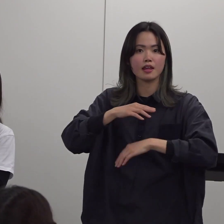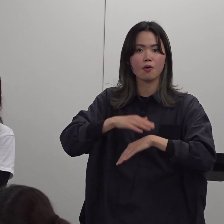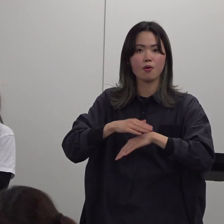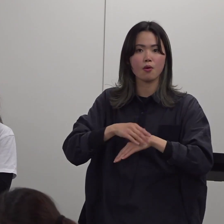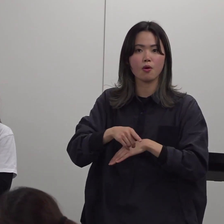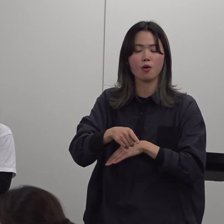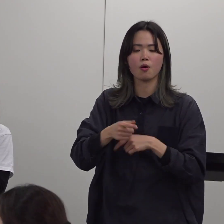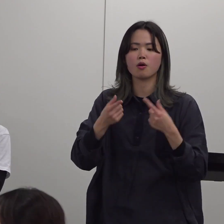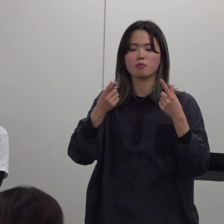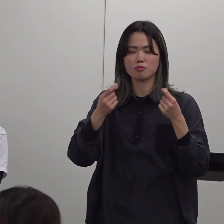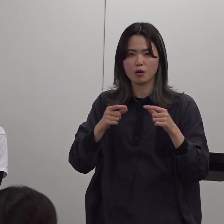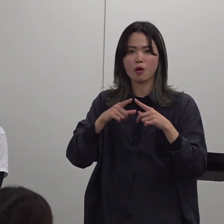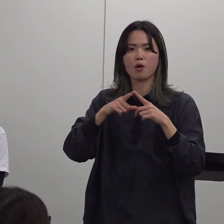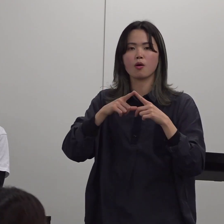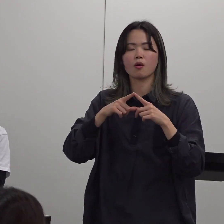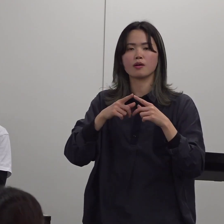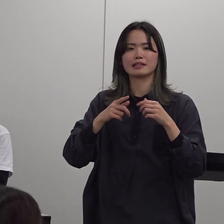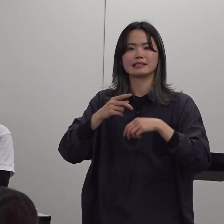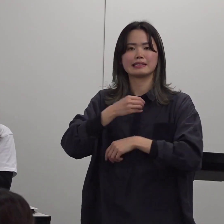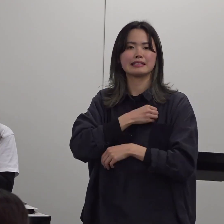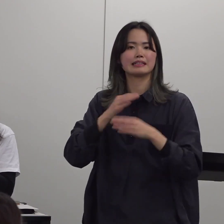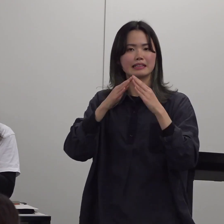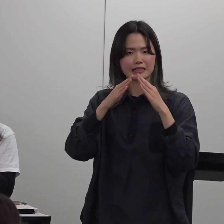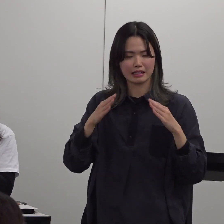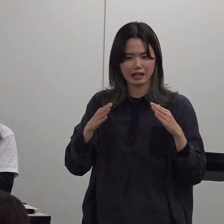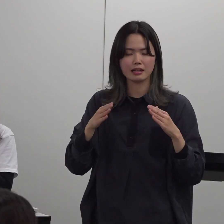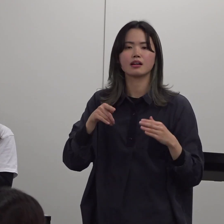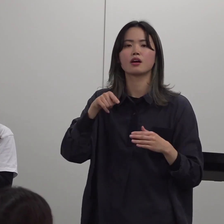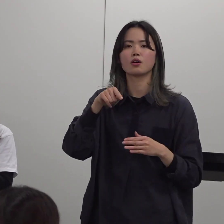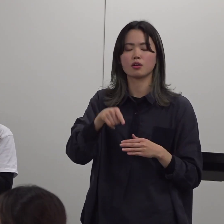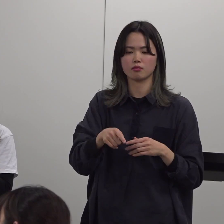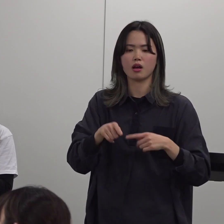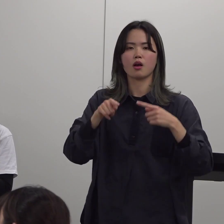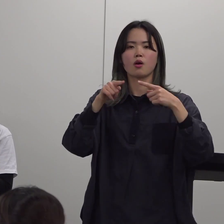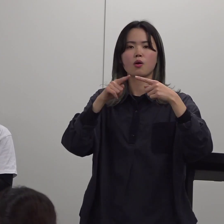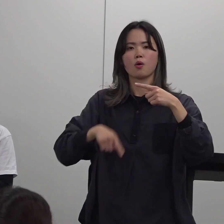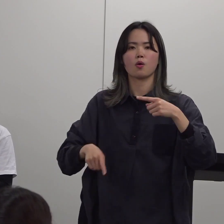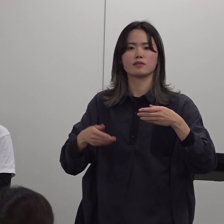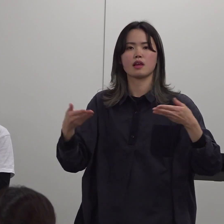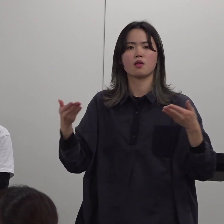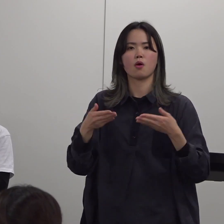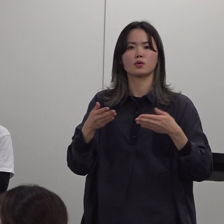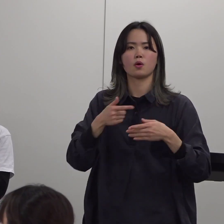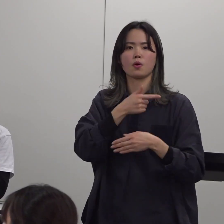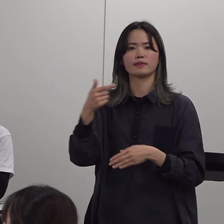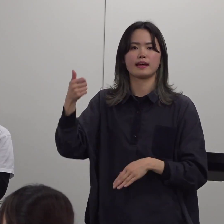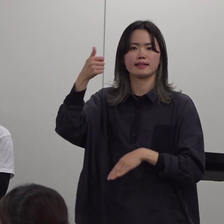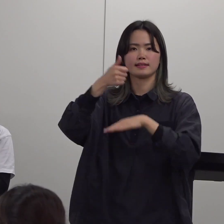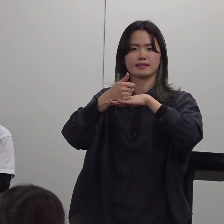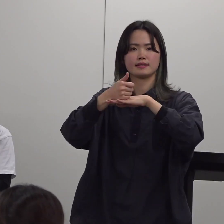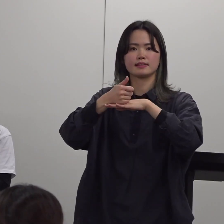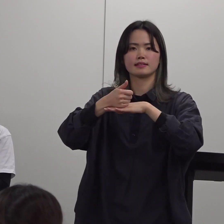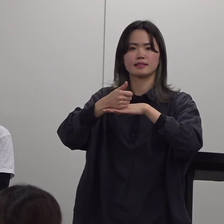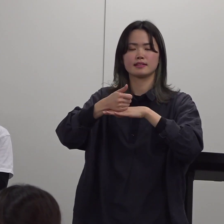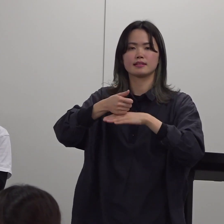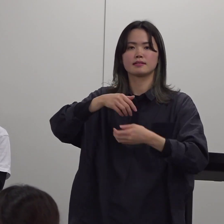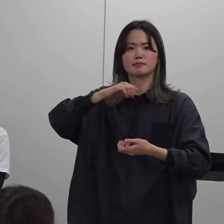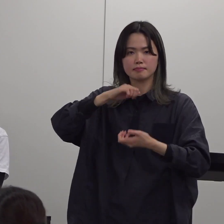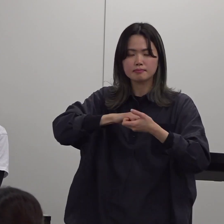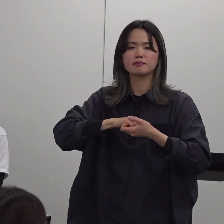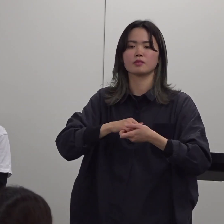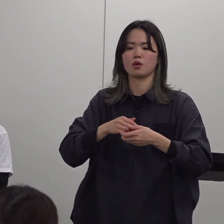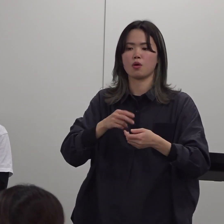介助犬と聴導犬は厚生労働省 厚生労働大臣指定の法人で認定試験 を受けます